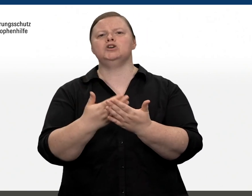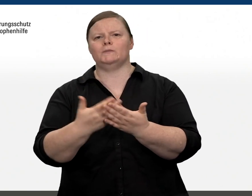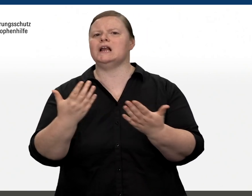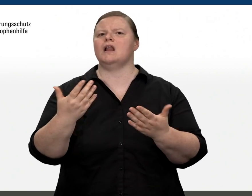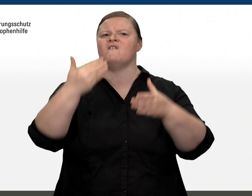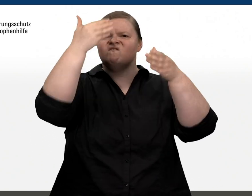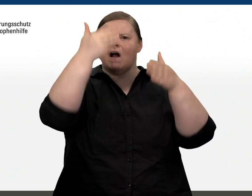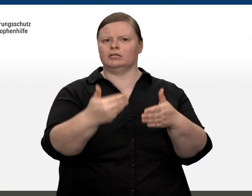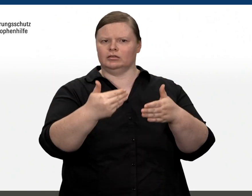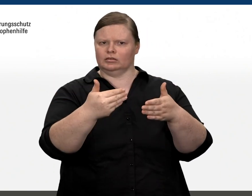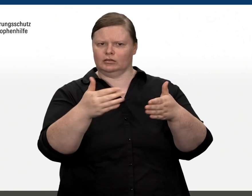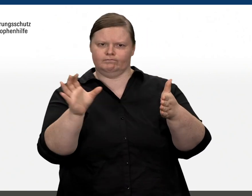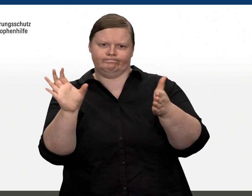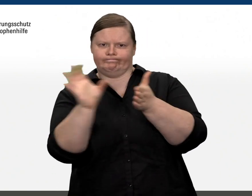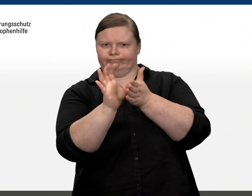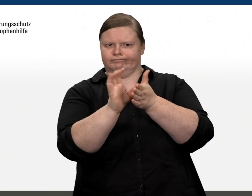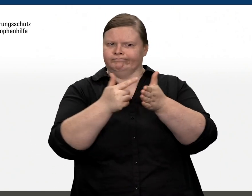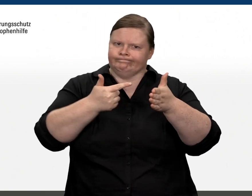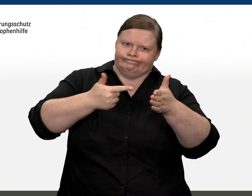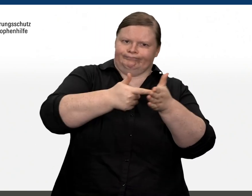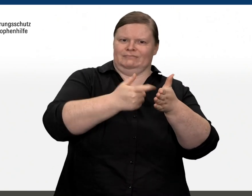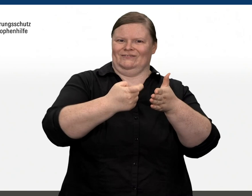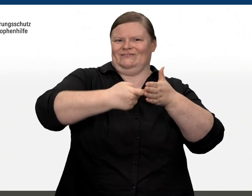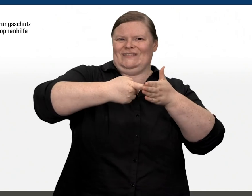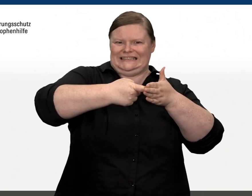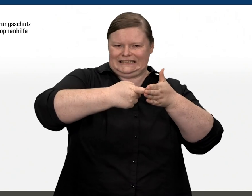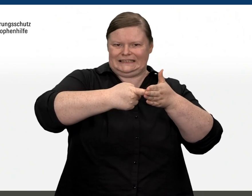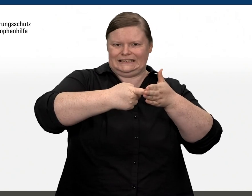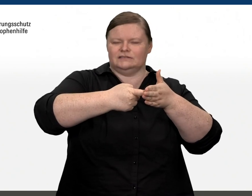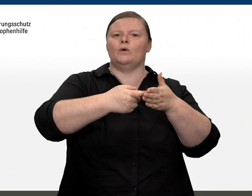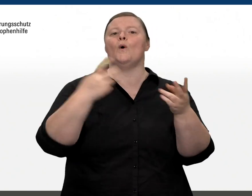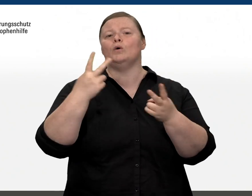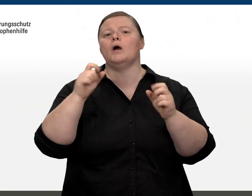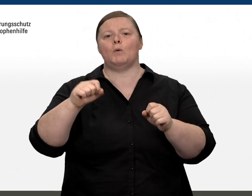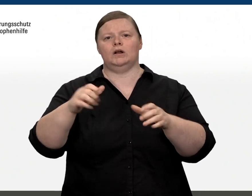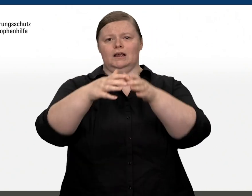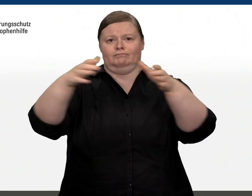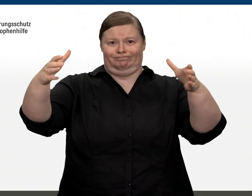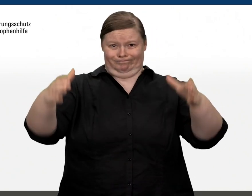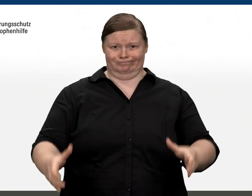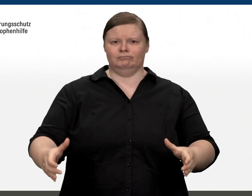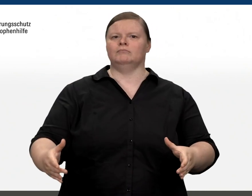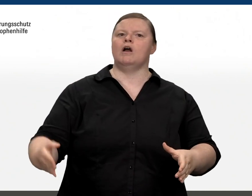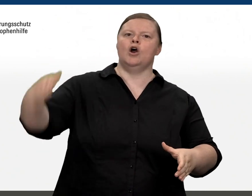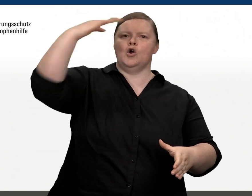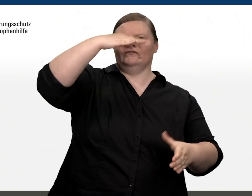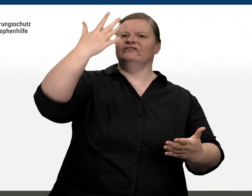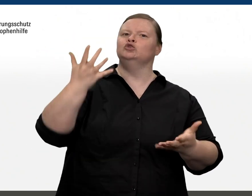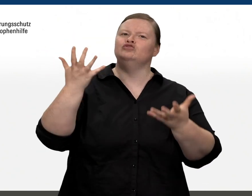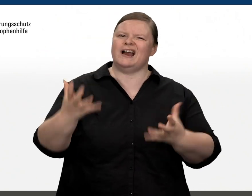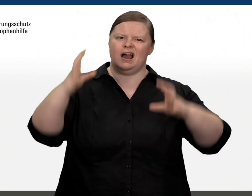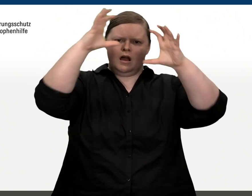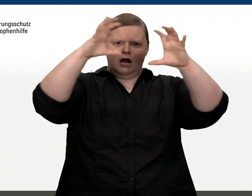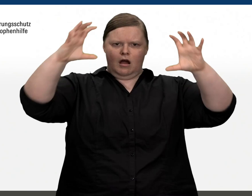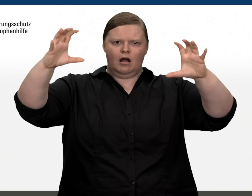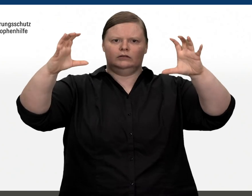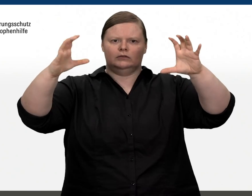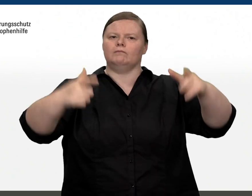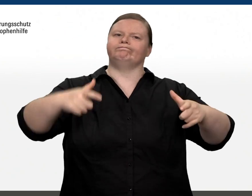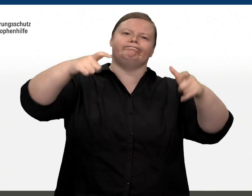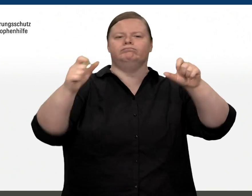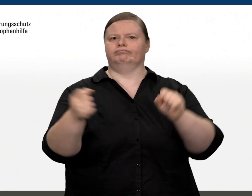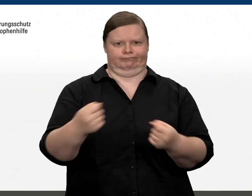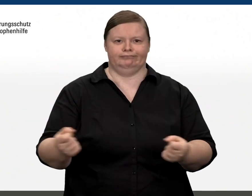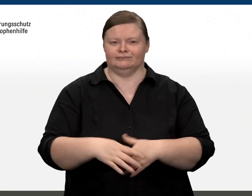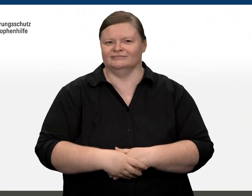z. B. an der Wand verankern oder mit Ballast beschweren.